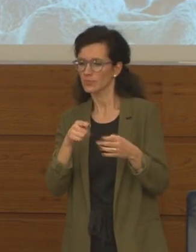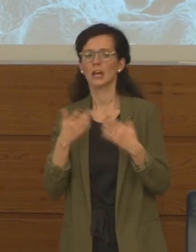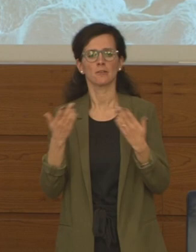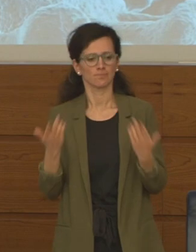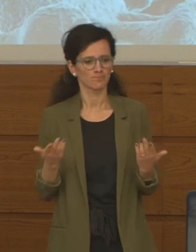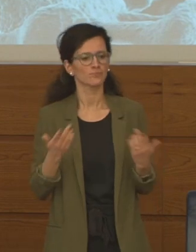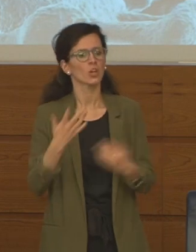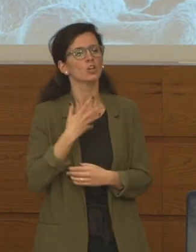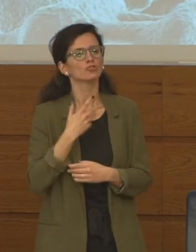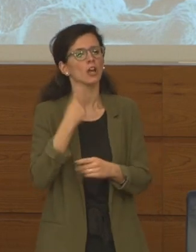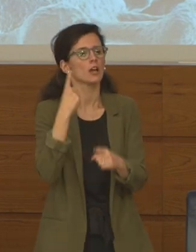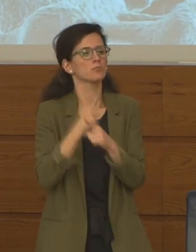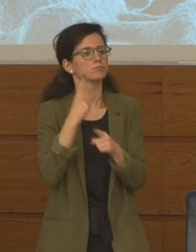C'era un'esigenza di evitare la